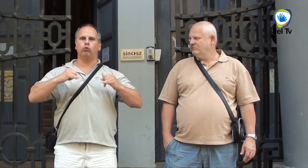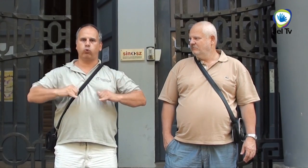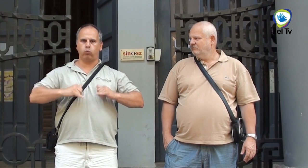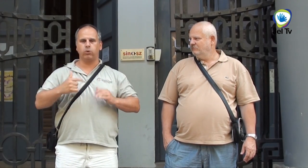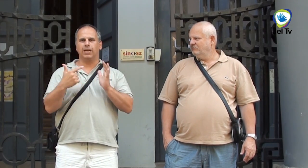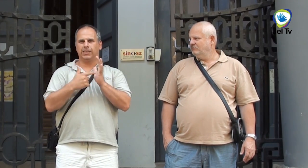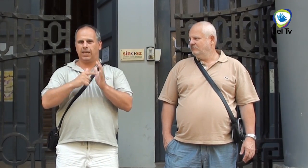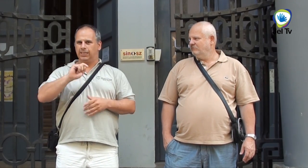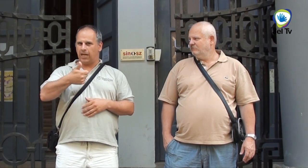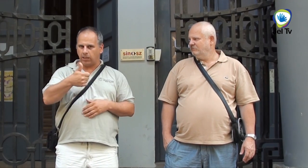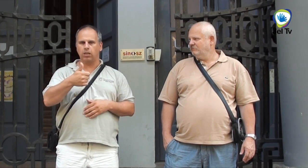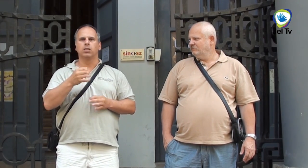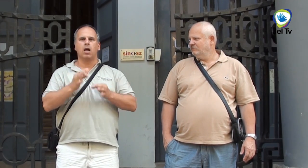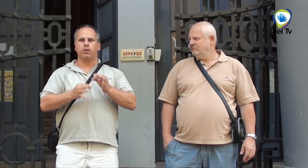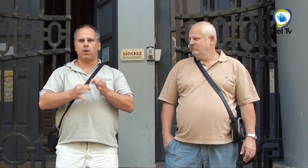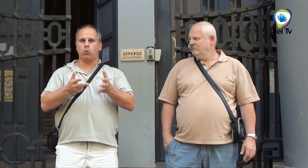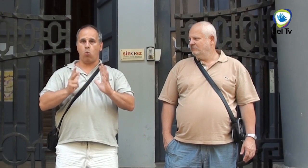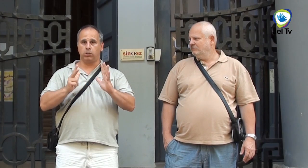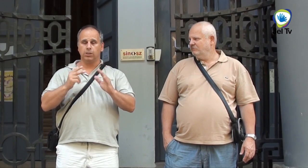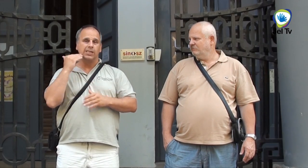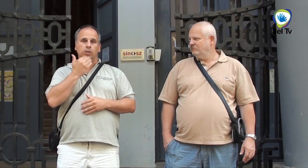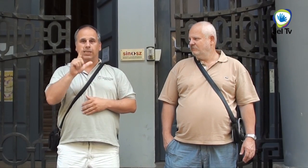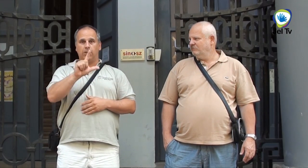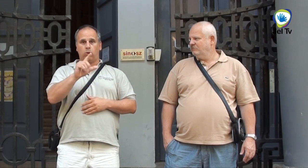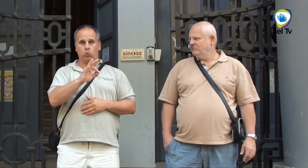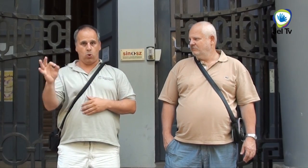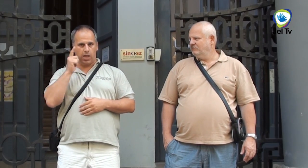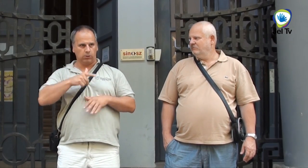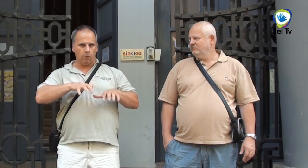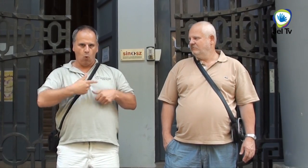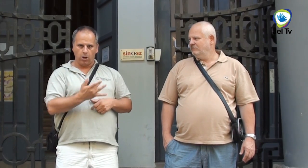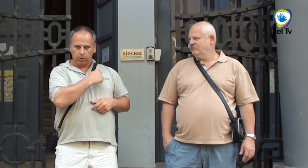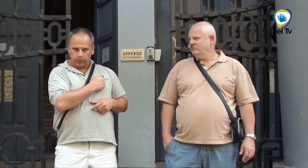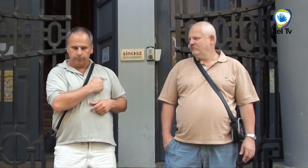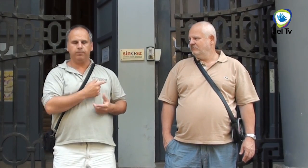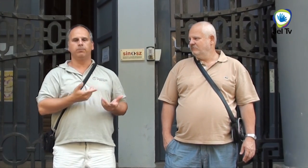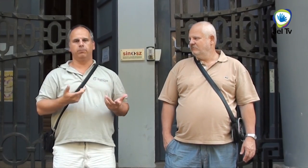Jövő héten csütörtökön, 2011. szeptember 8-án, délután kettő órától fogad bennünket. Megnyugodtunk.